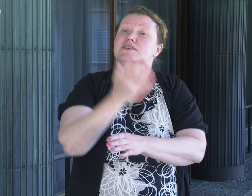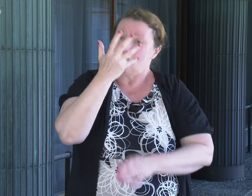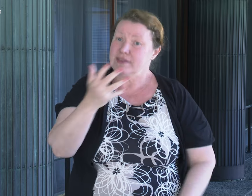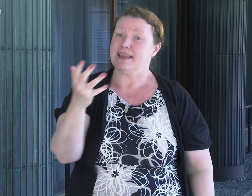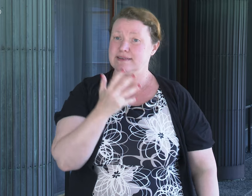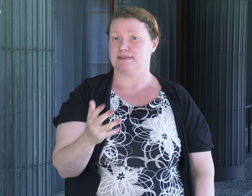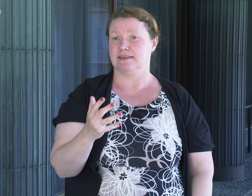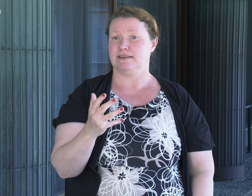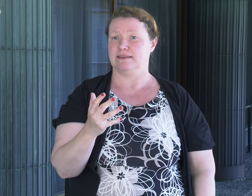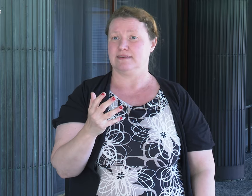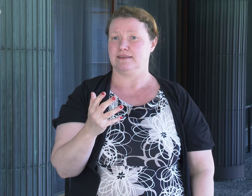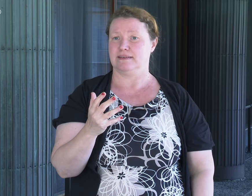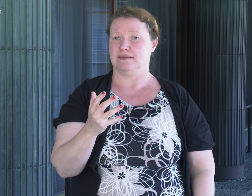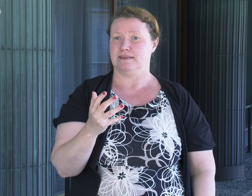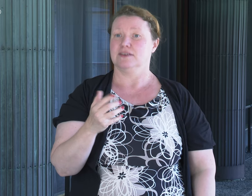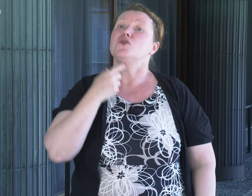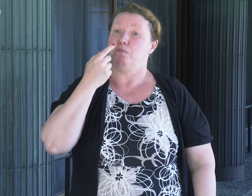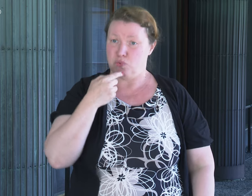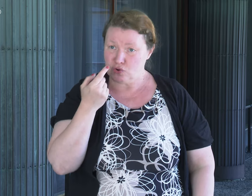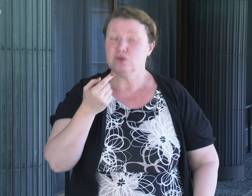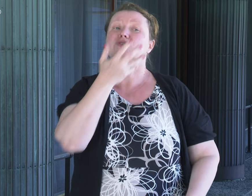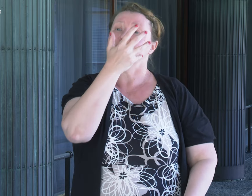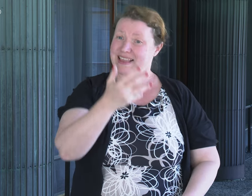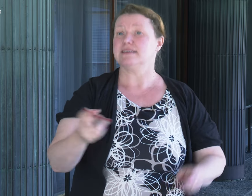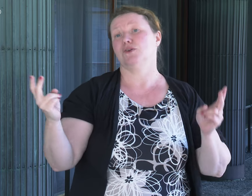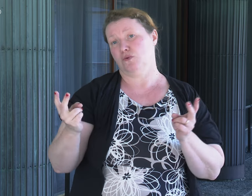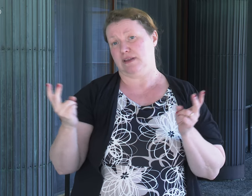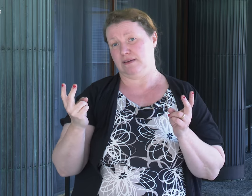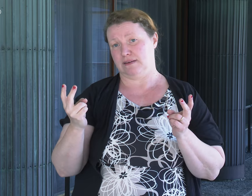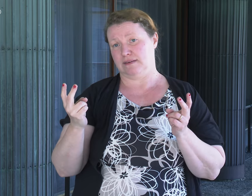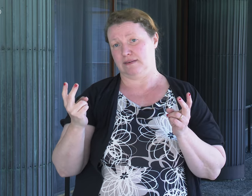Se on siis tekstiä. Puhuttua tekstiä.